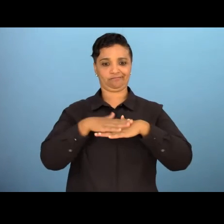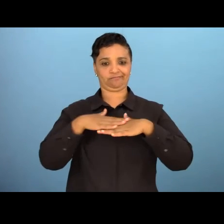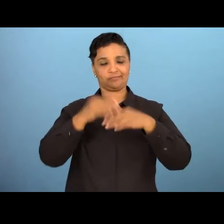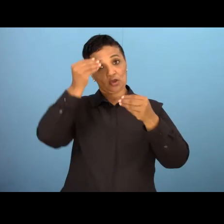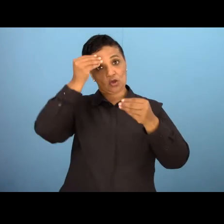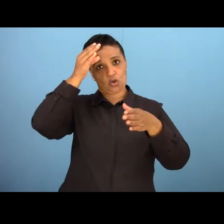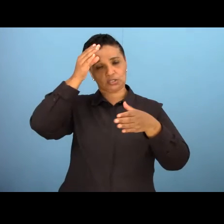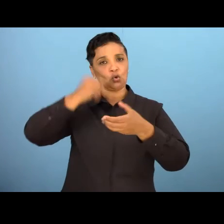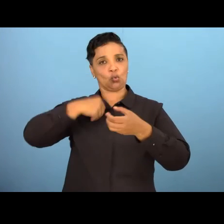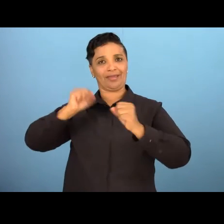accesibilidad, pero este informe en particular nos ayudó a mejorar nuestro conocimiento tácito a conocimiento